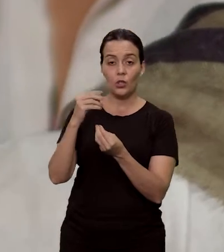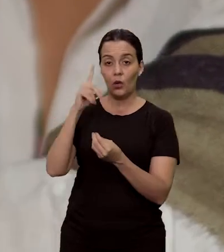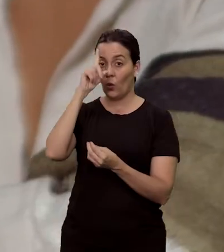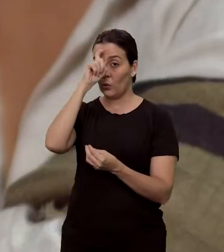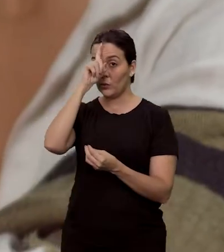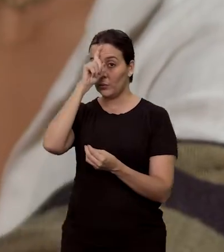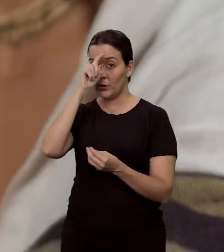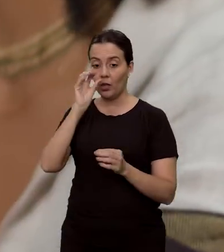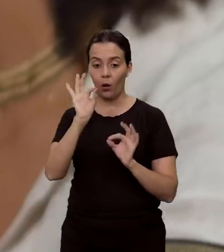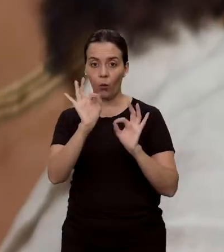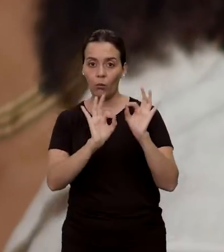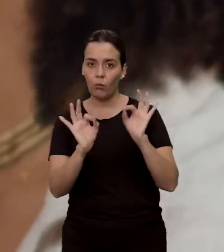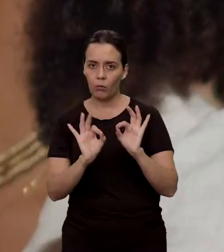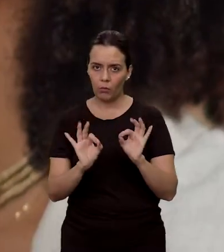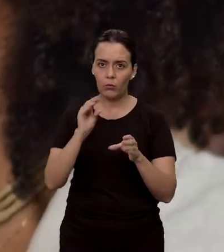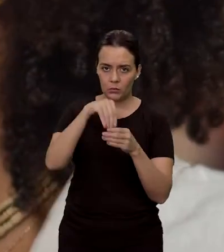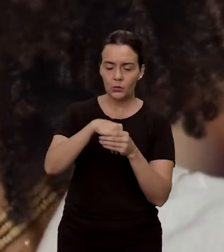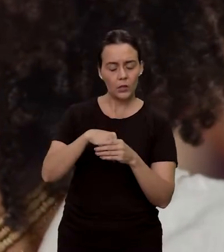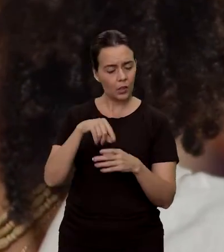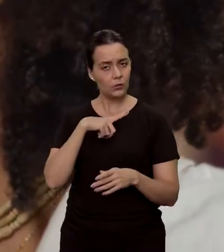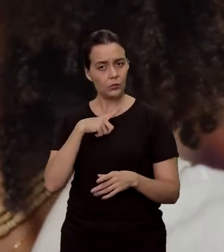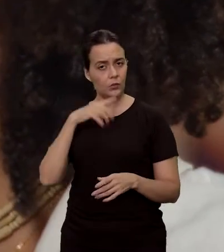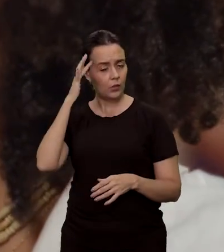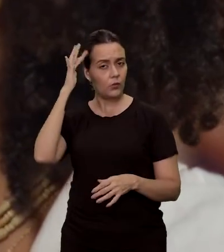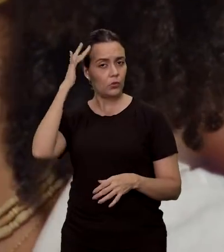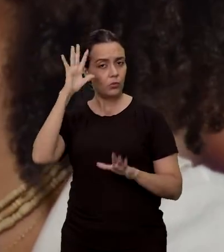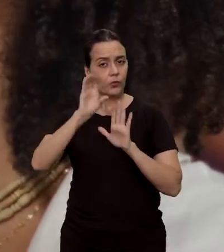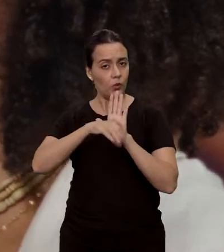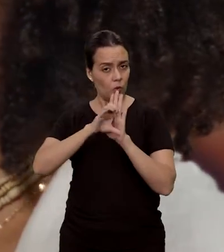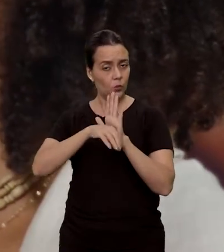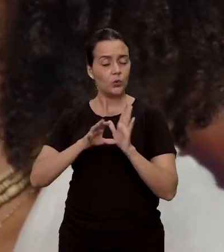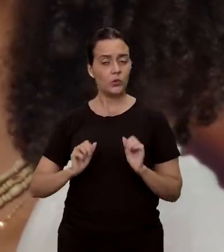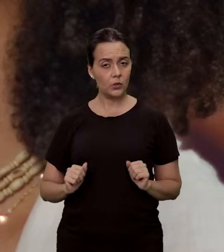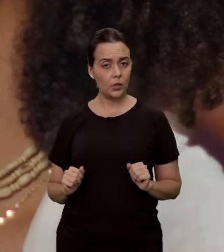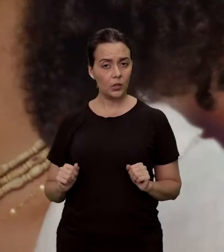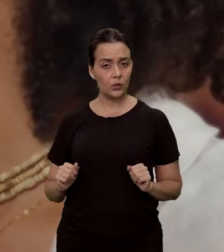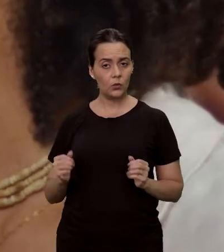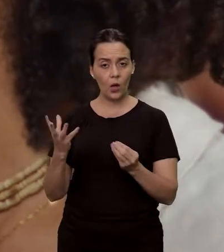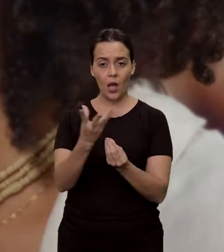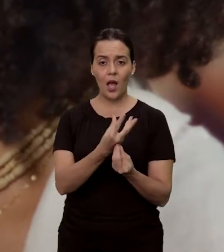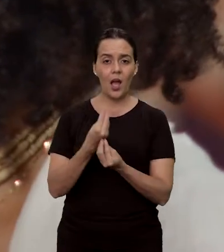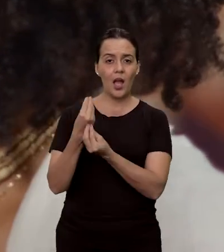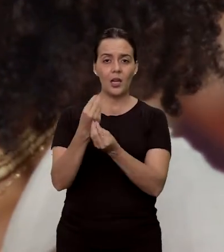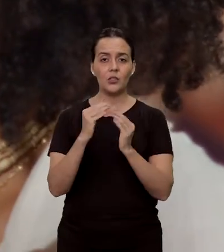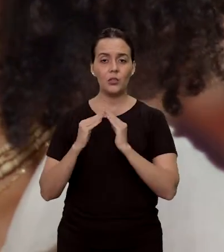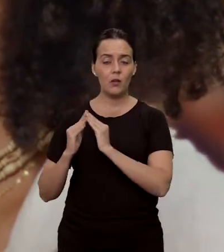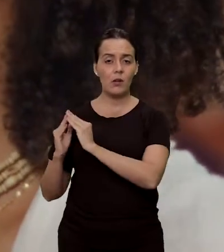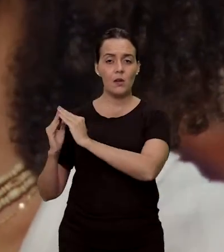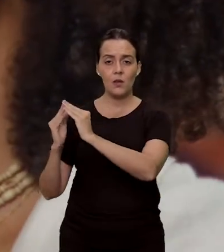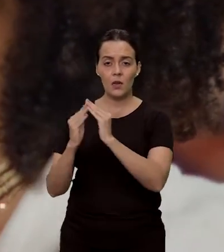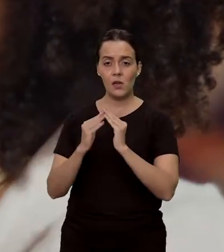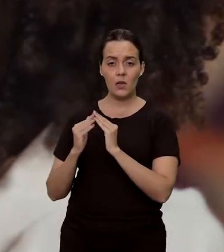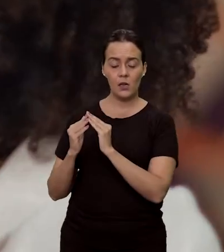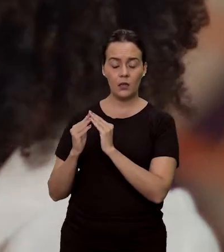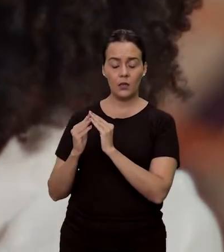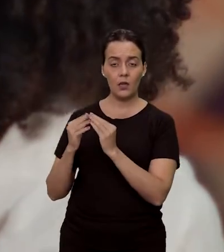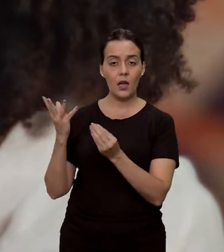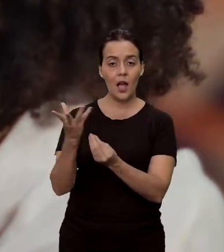Ali se cria arte, ali se cria filosofia e conceitos, a arte das periferias, a arte de pessoas racializadas,